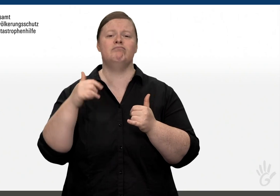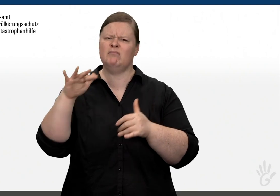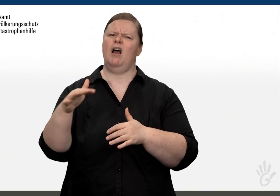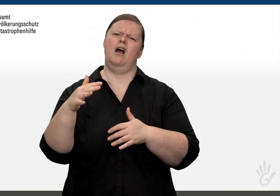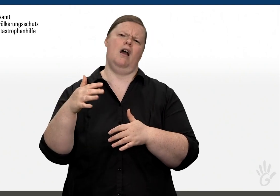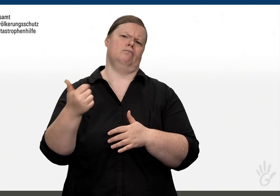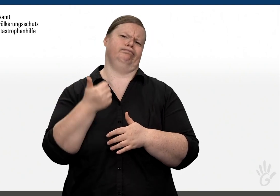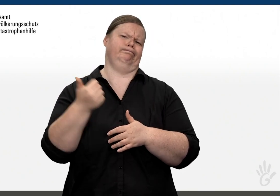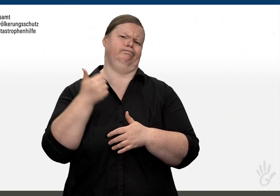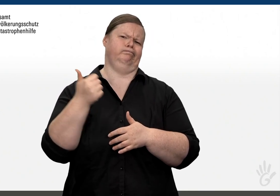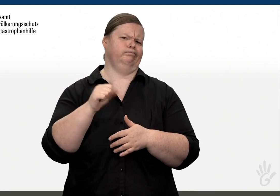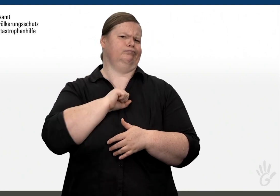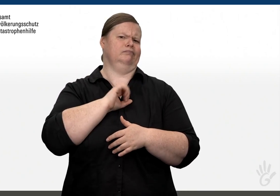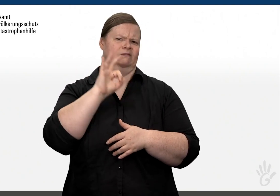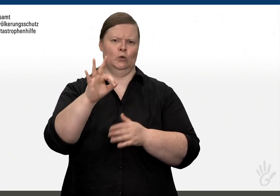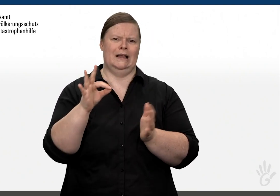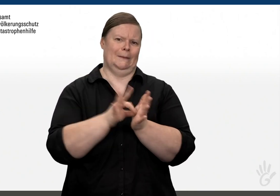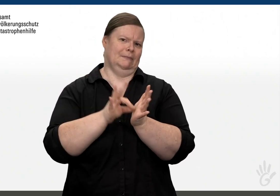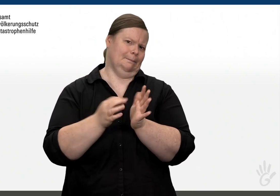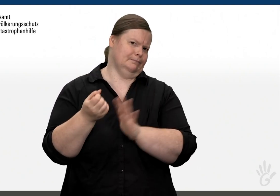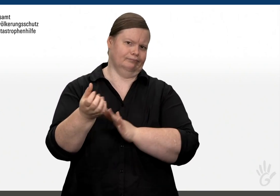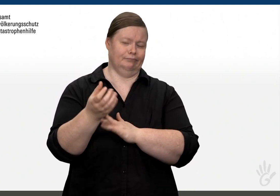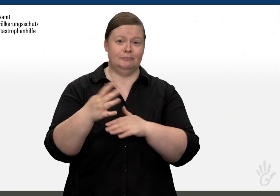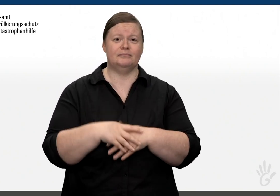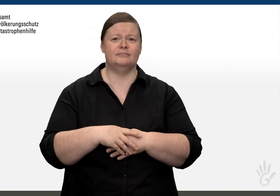Dort finden Sie viele nützliche Tipps.